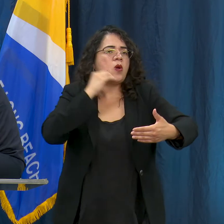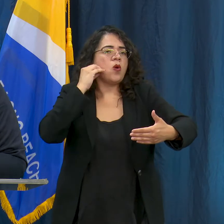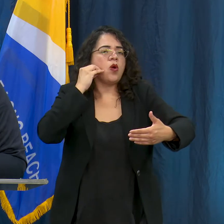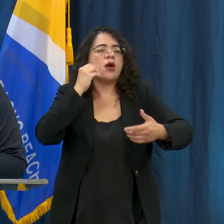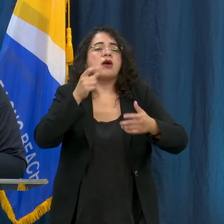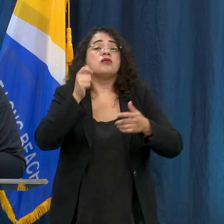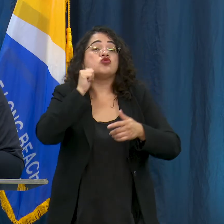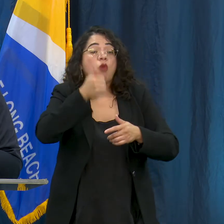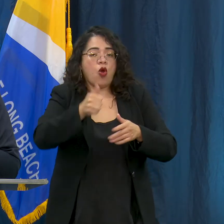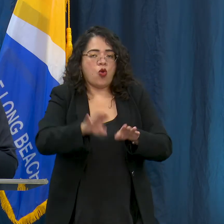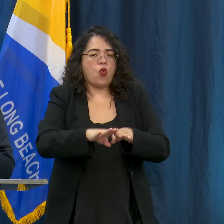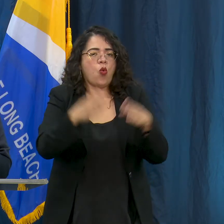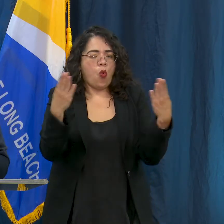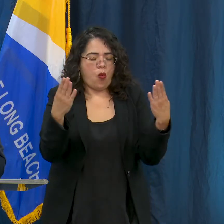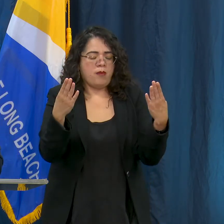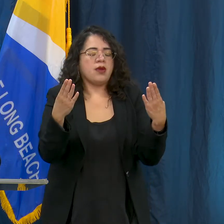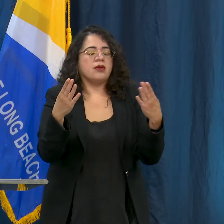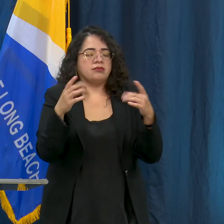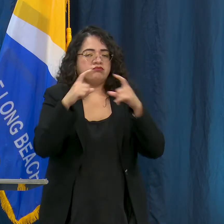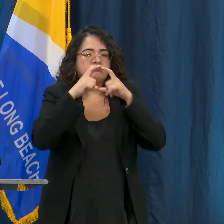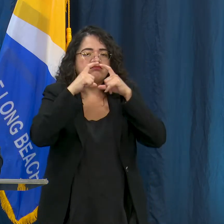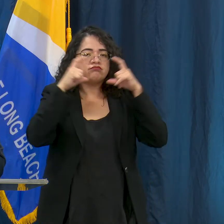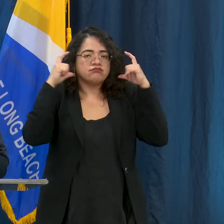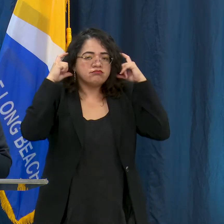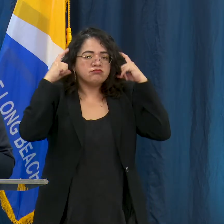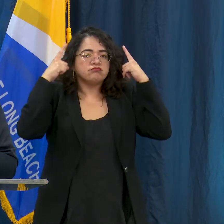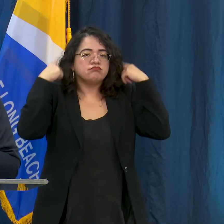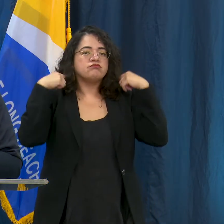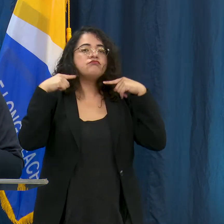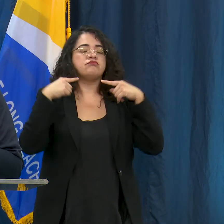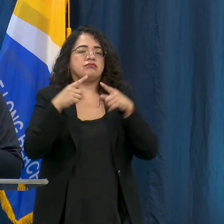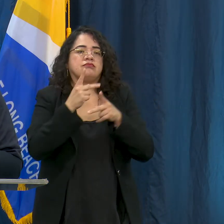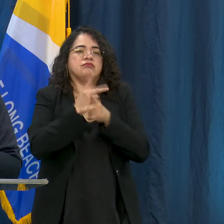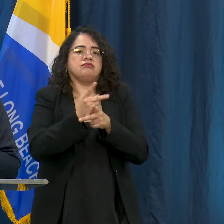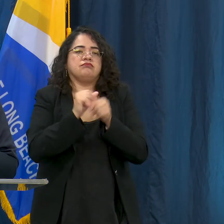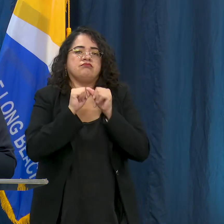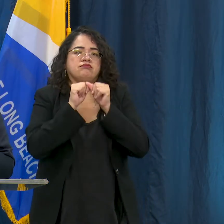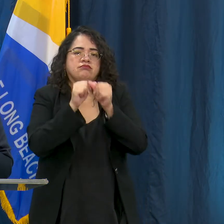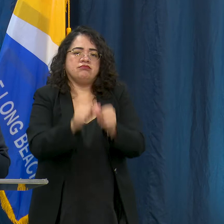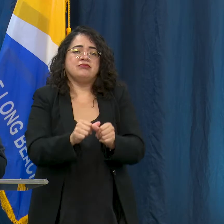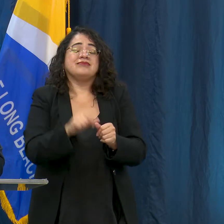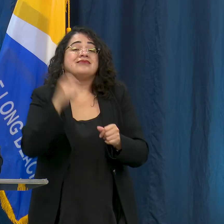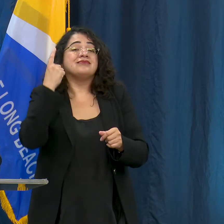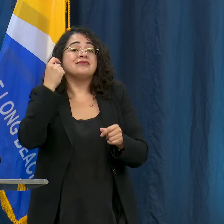mañana say a vernon los lugares de culto como less demos reuniones políticas que